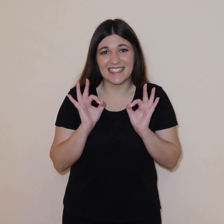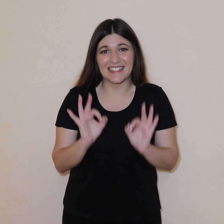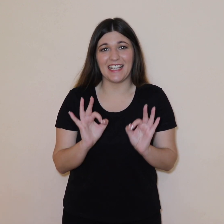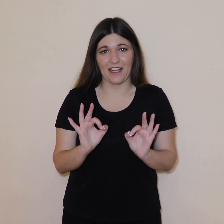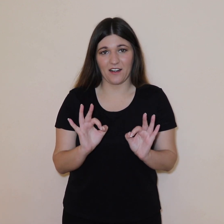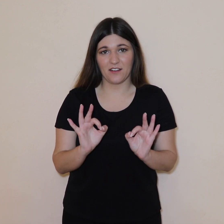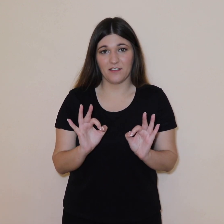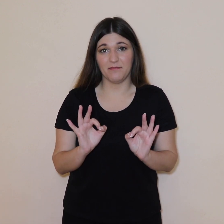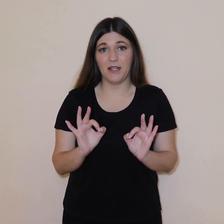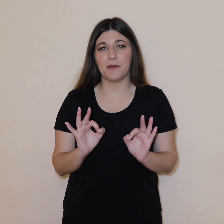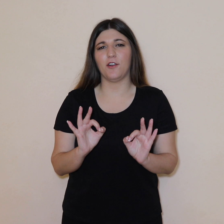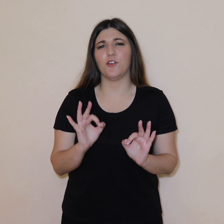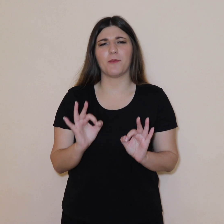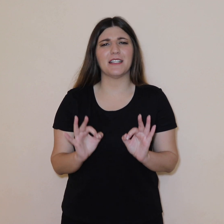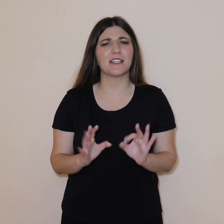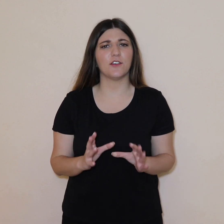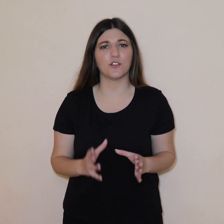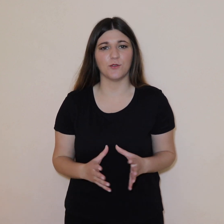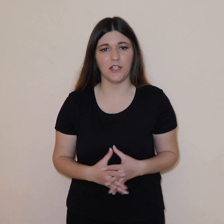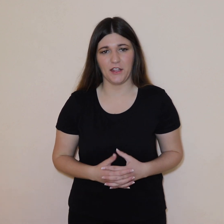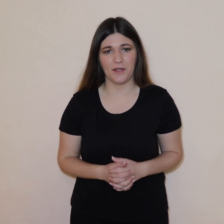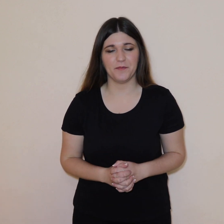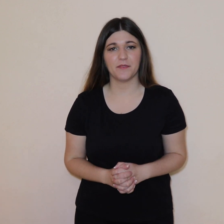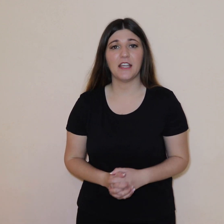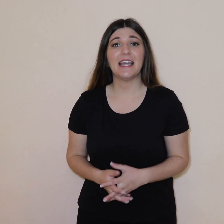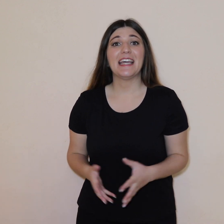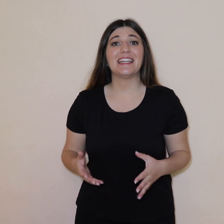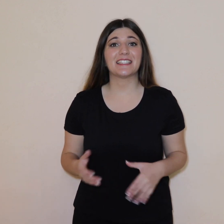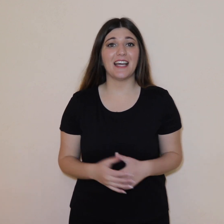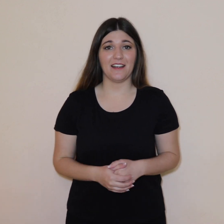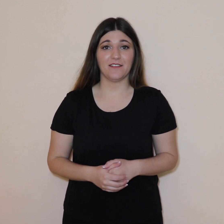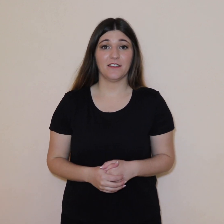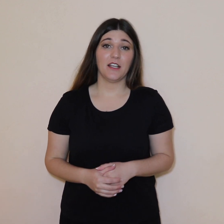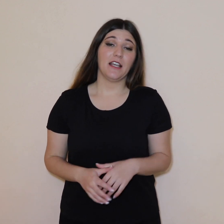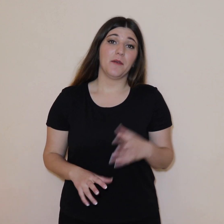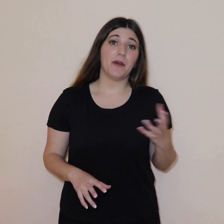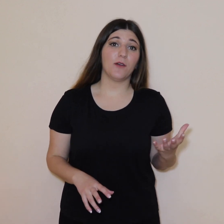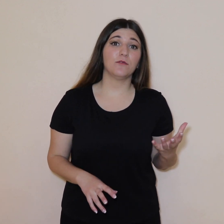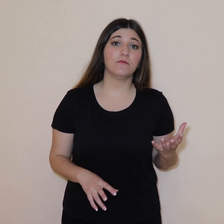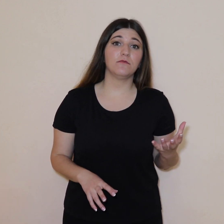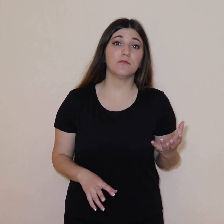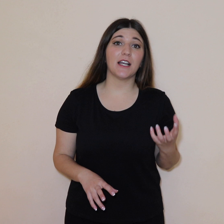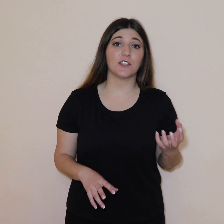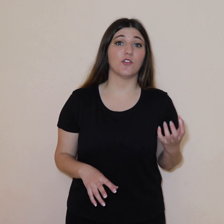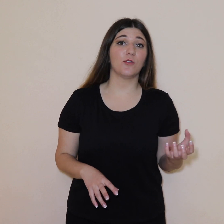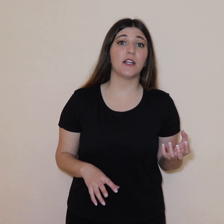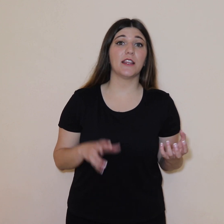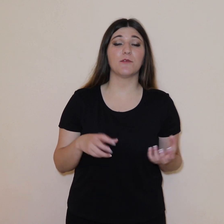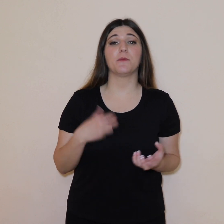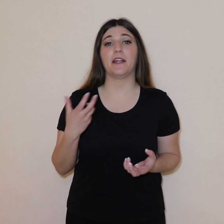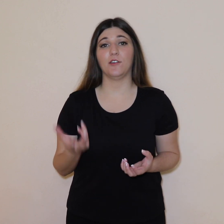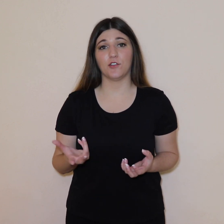"ser" ¿vale? pero lo normal es que no se utilice. "Estar" para un caso no lo utilizamos y para otros